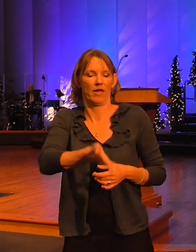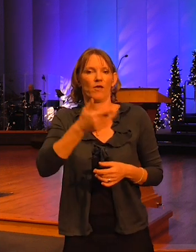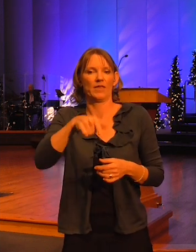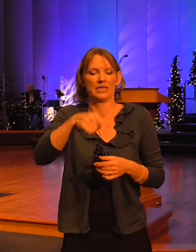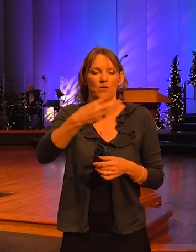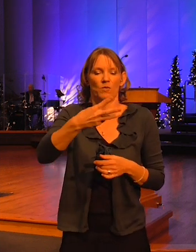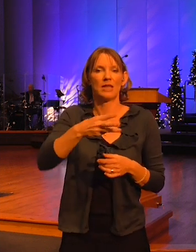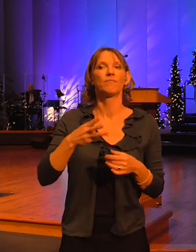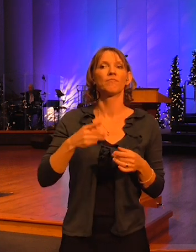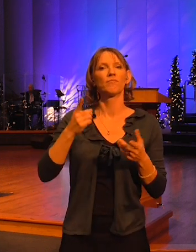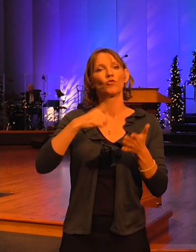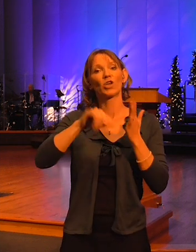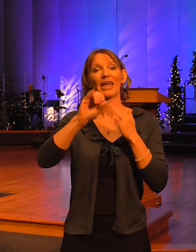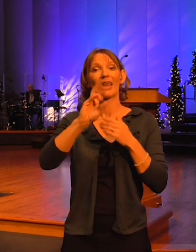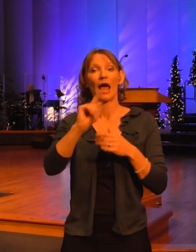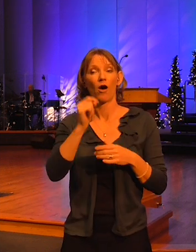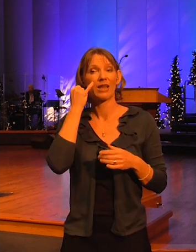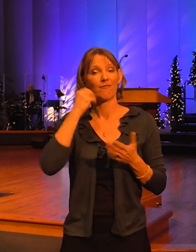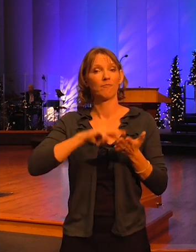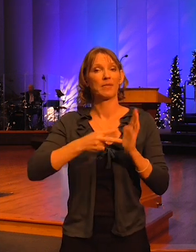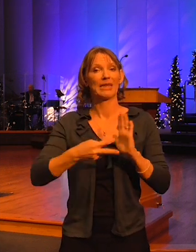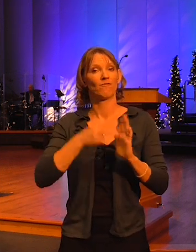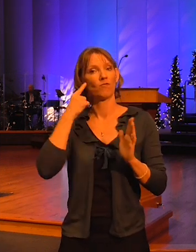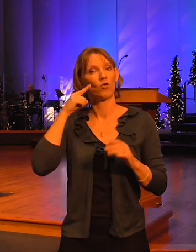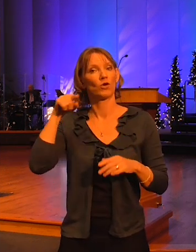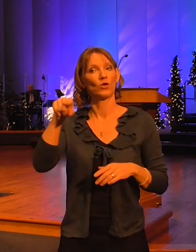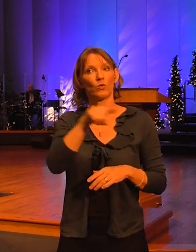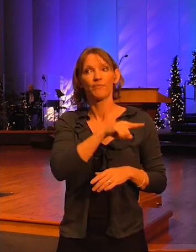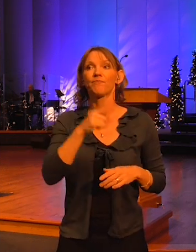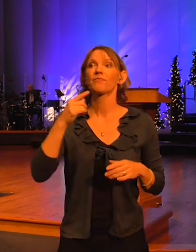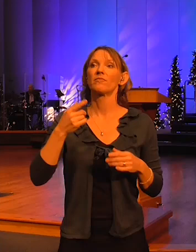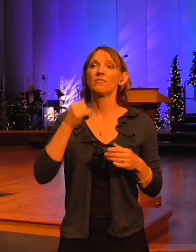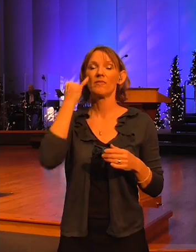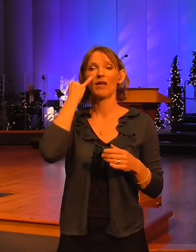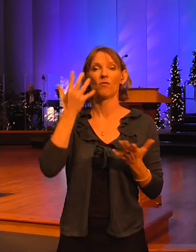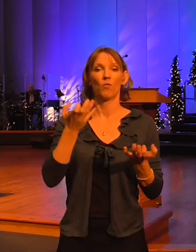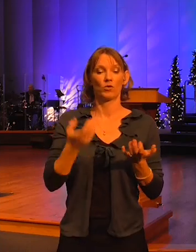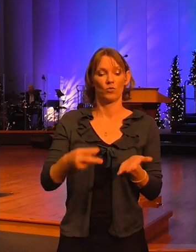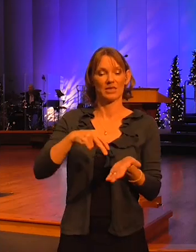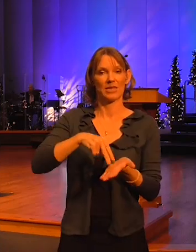para ti. Con esa invitación, cualquiera que quiera pararse repetirá después de mí para recibir una bendición